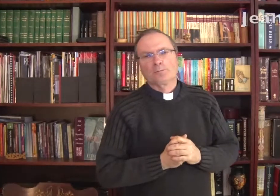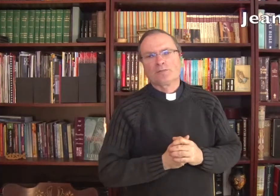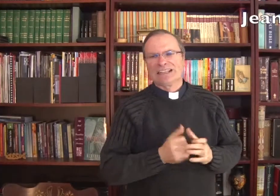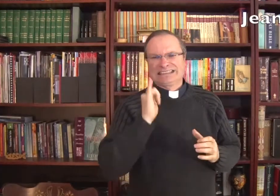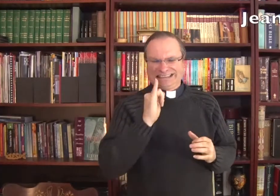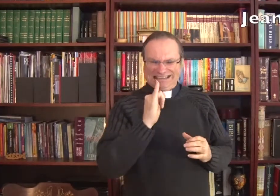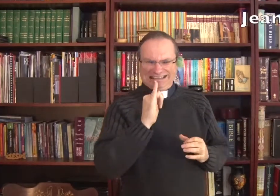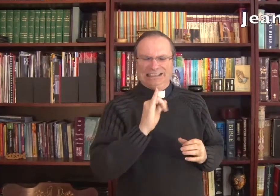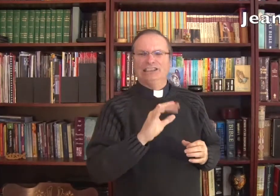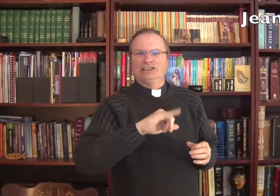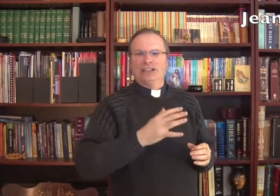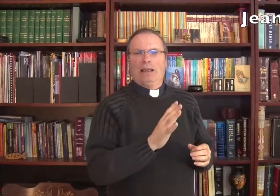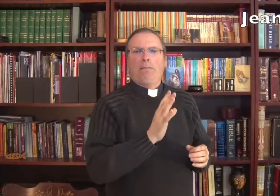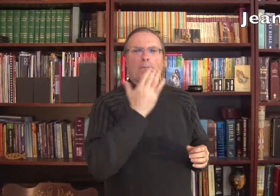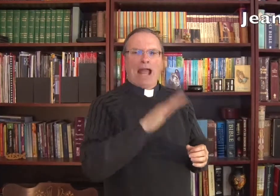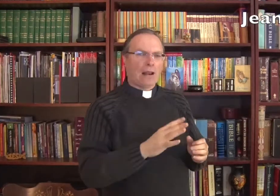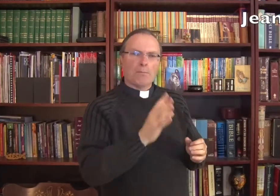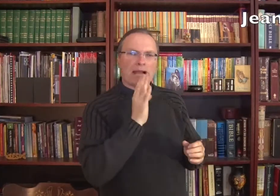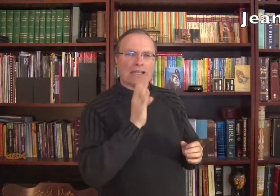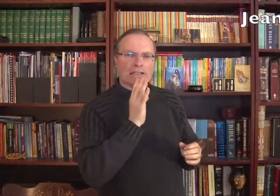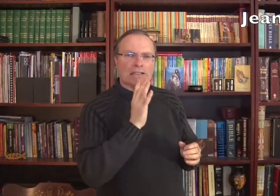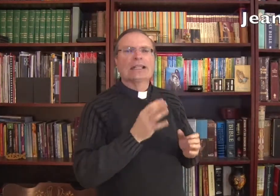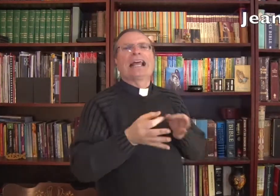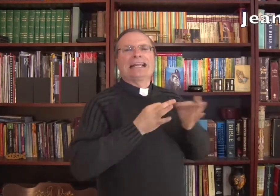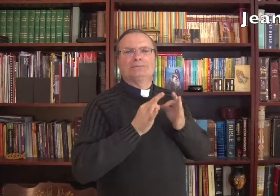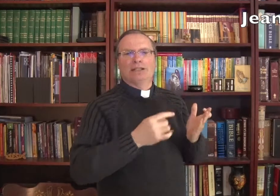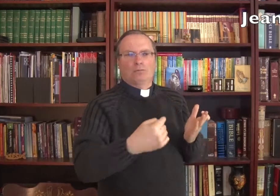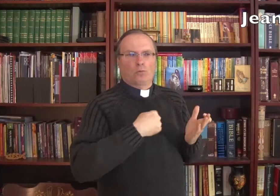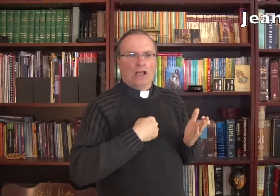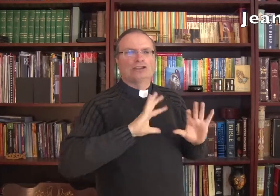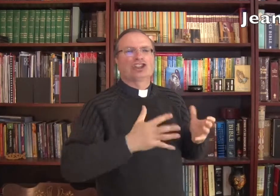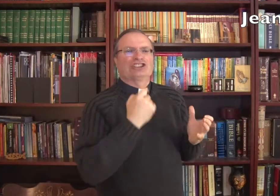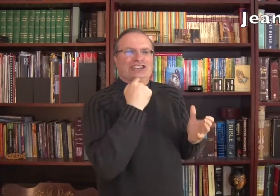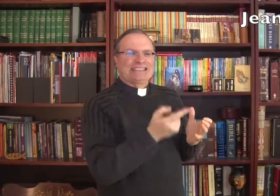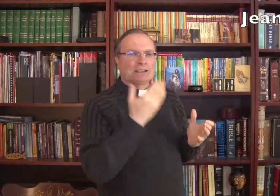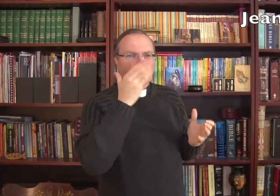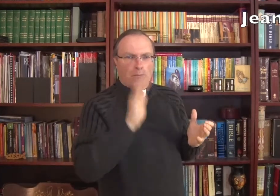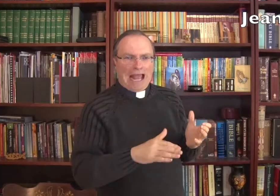«Si j’ai mal parlé, explique-moi ce que j’ai dit de mal;